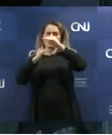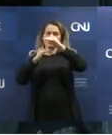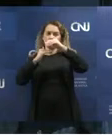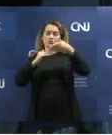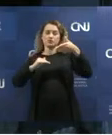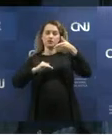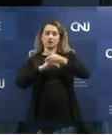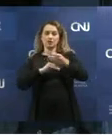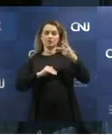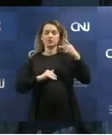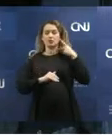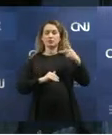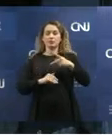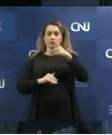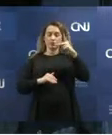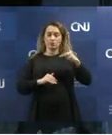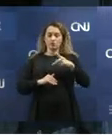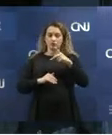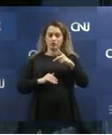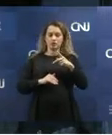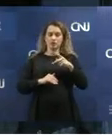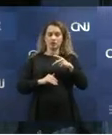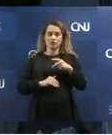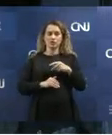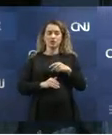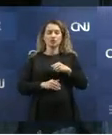por vontade própria, passei 17 anos fora.